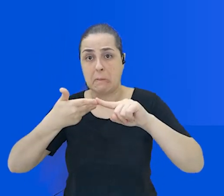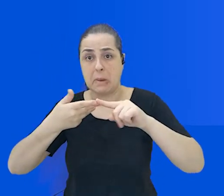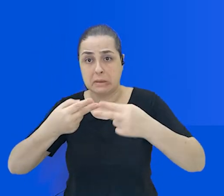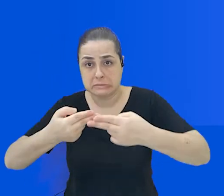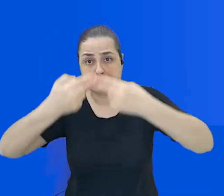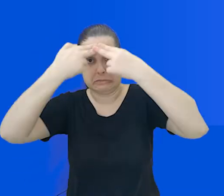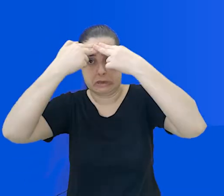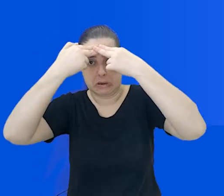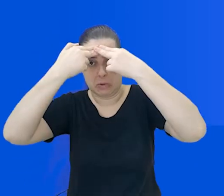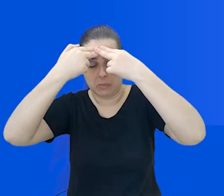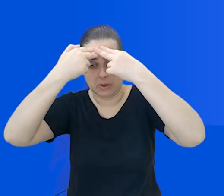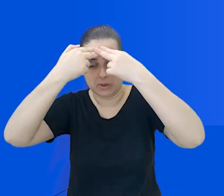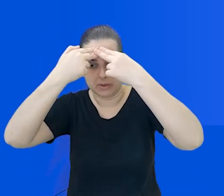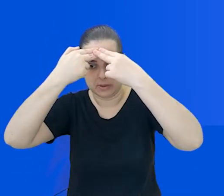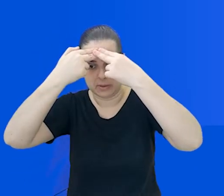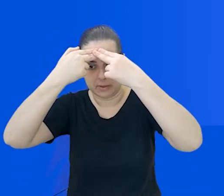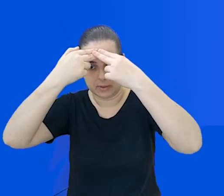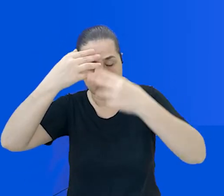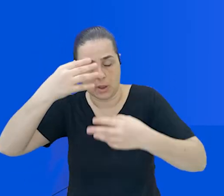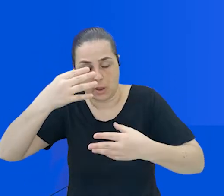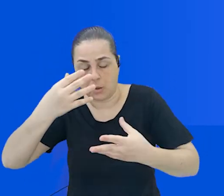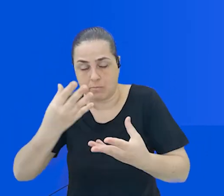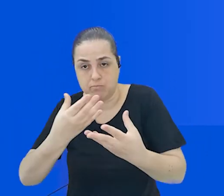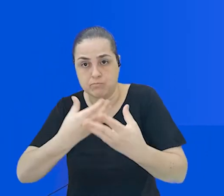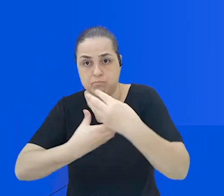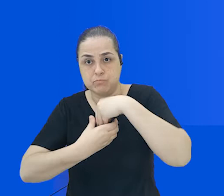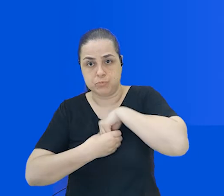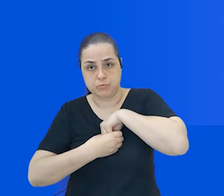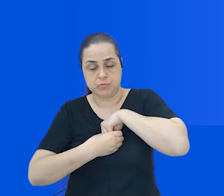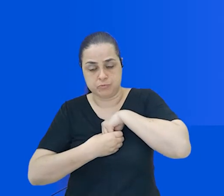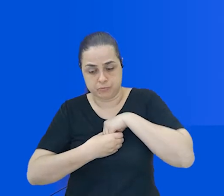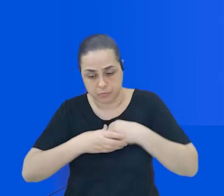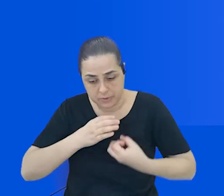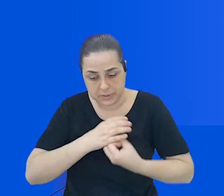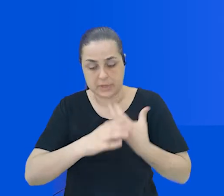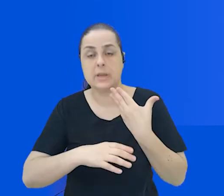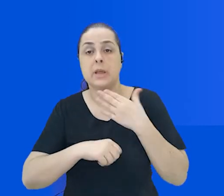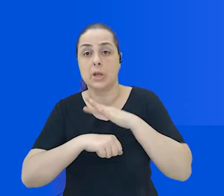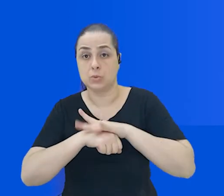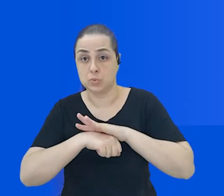muitas coisas, ficam com, adoecem, podem criar sintomas